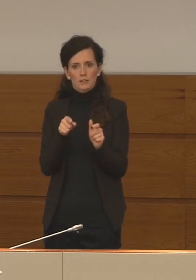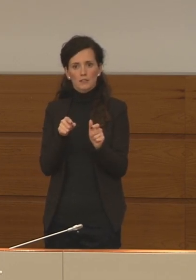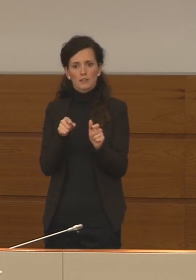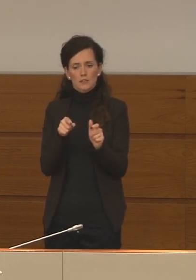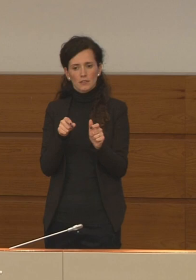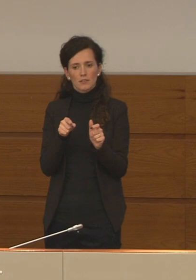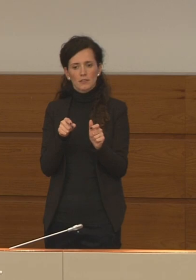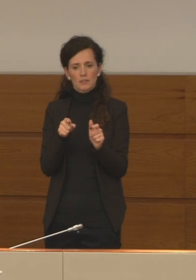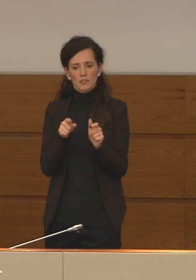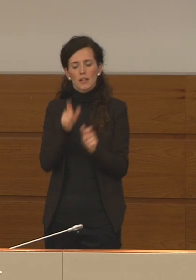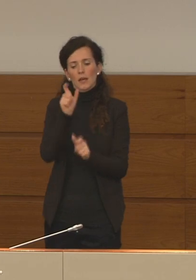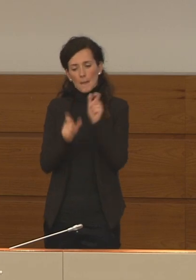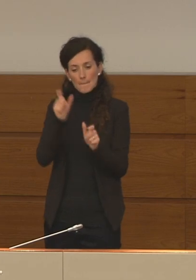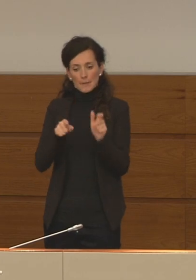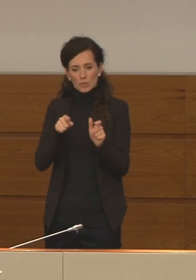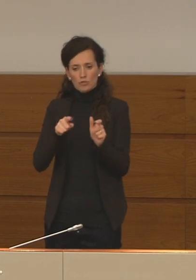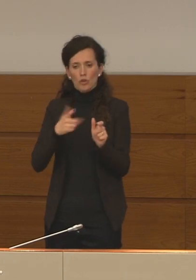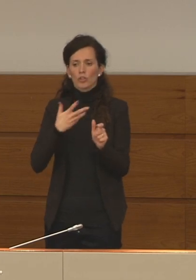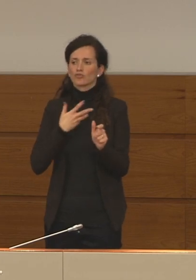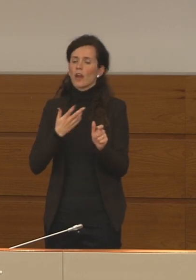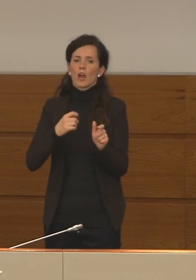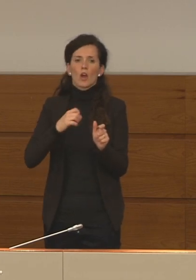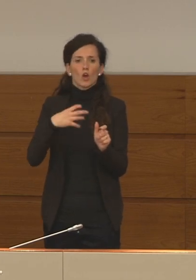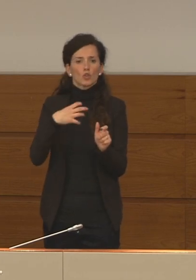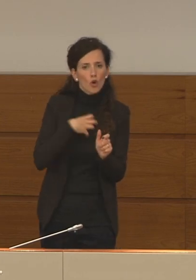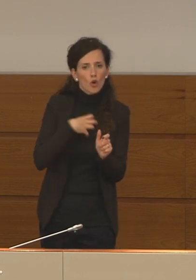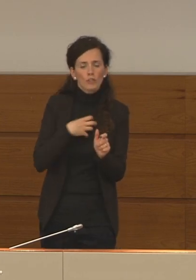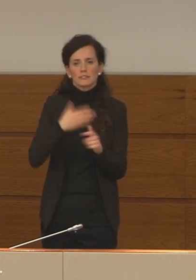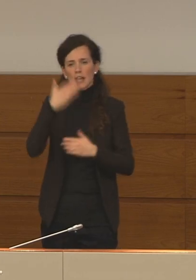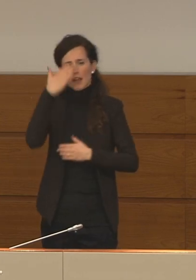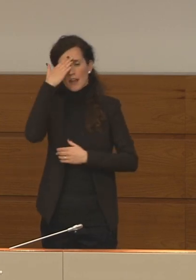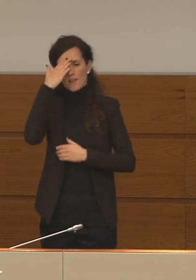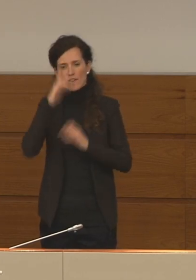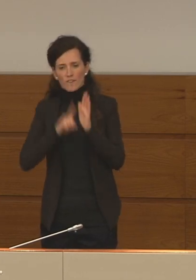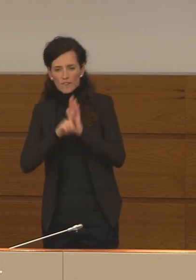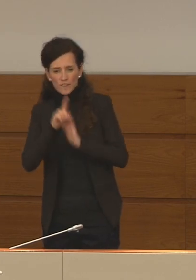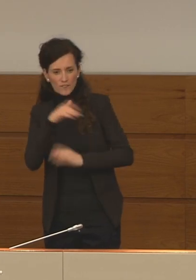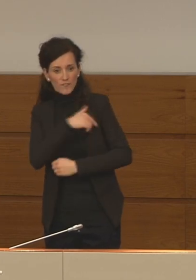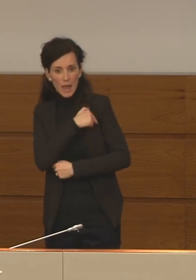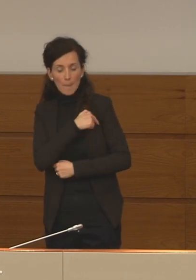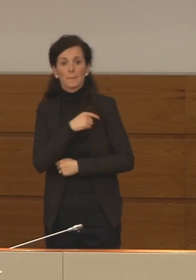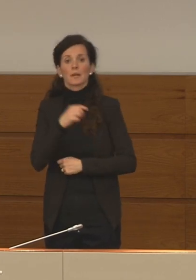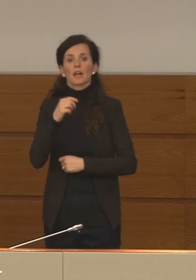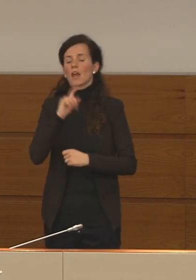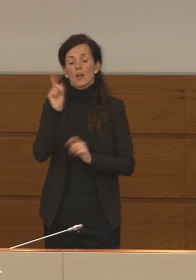che hanno dispnea e che hanno febbre